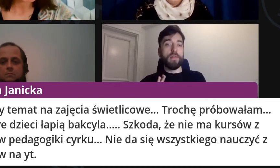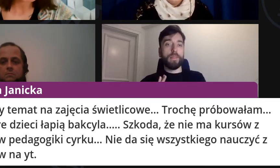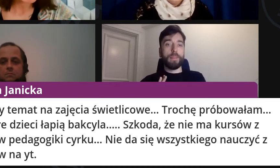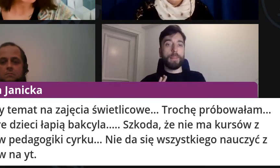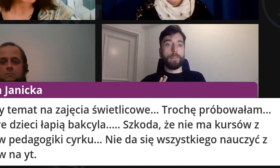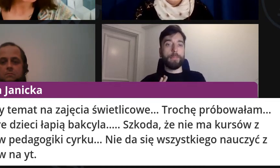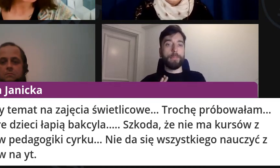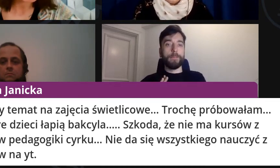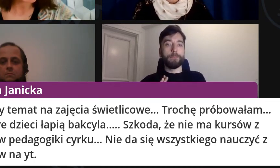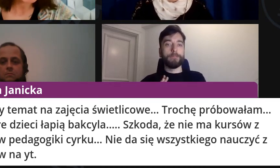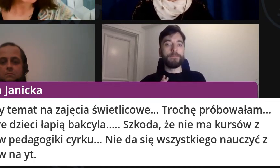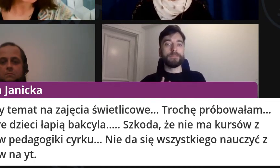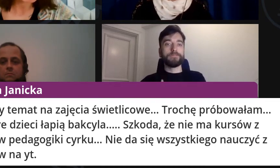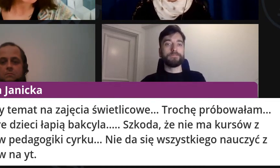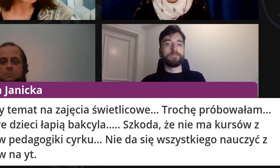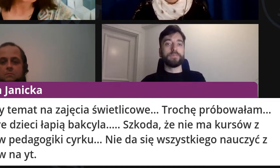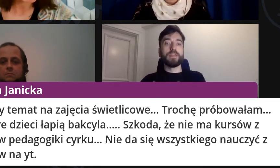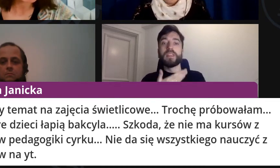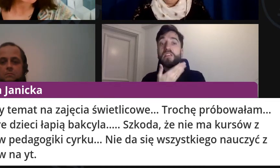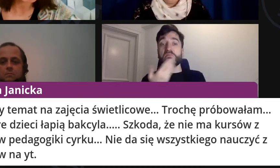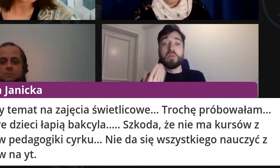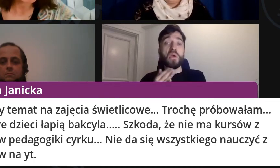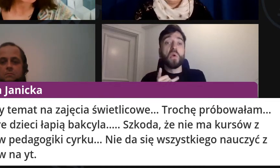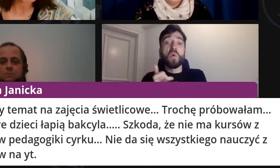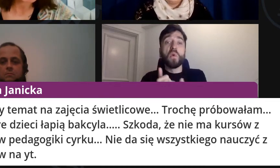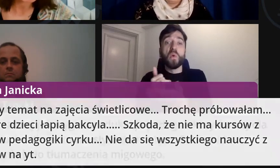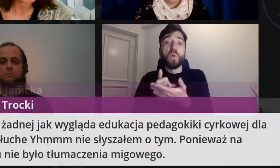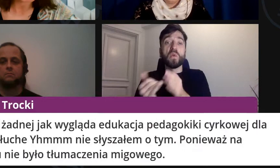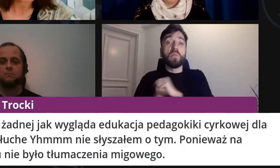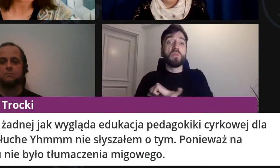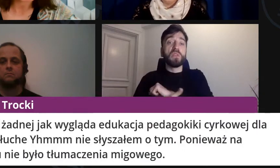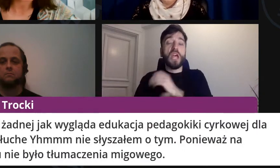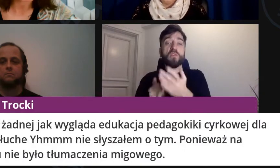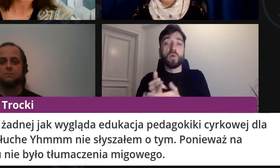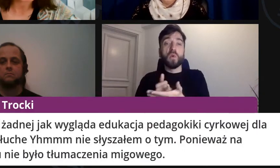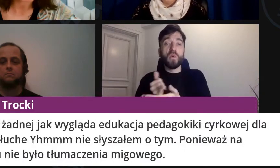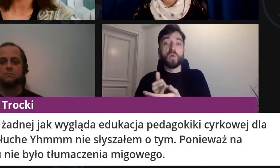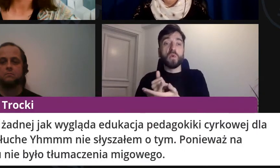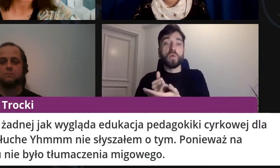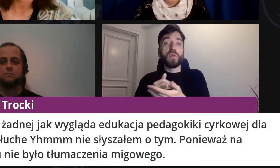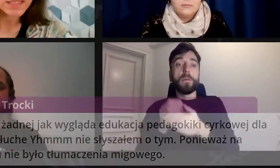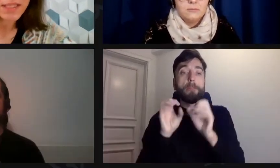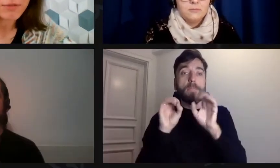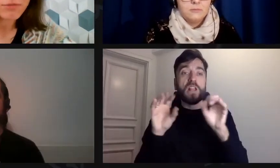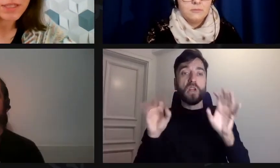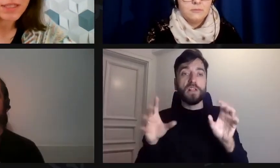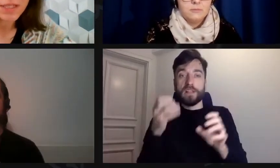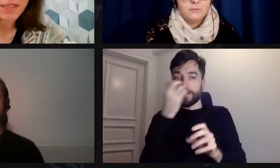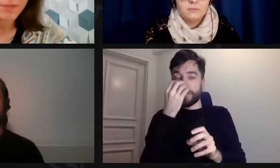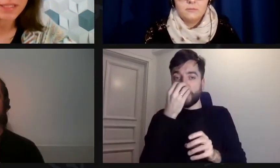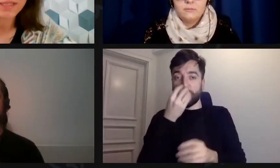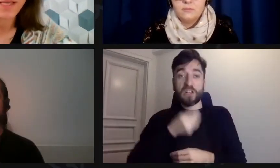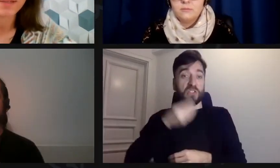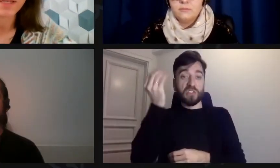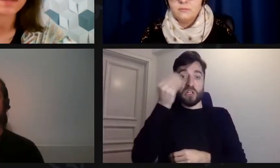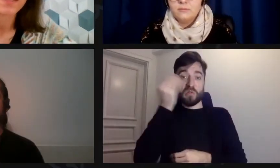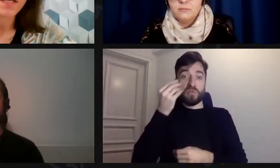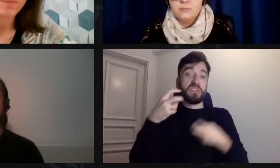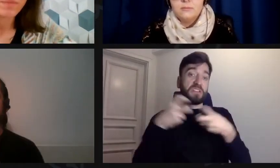Niektóre dzieci łapią bakcyla. Szkoda, że nie ma kursów z podstaw cyrku. Nie da się wszystkiego nauczyć z filmików na yt’’.